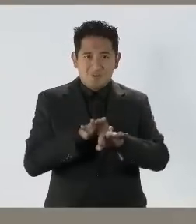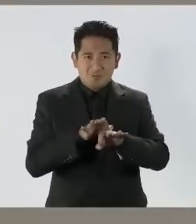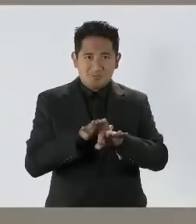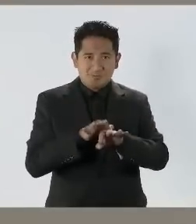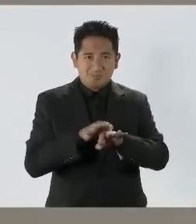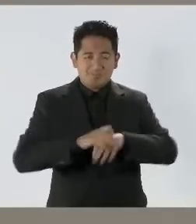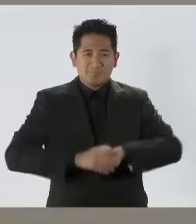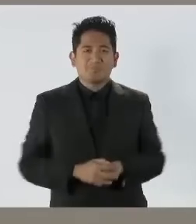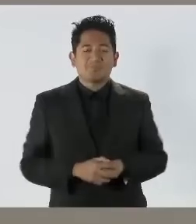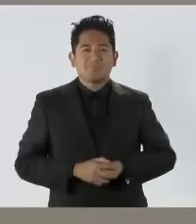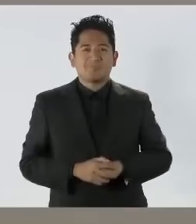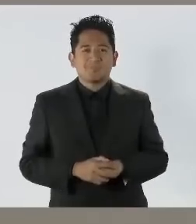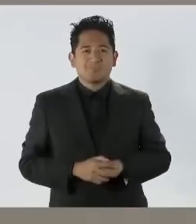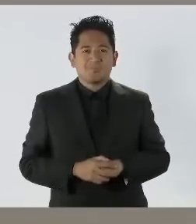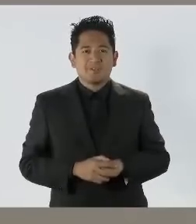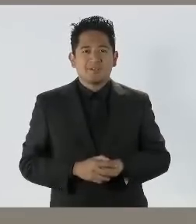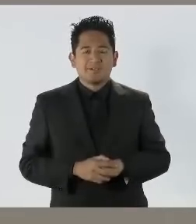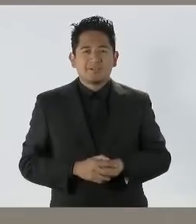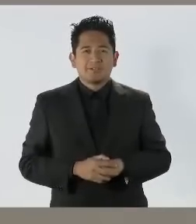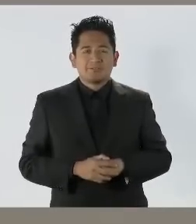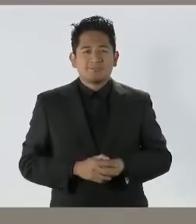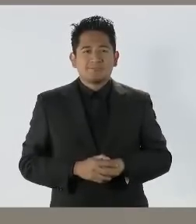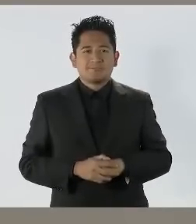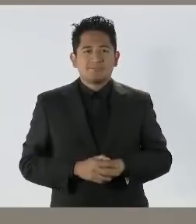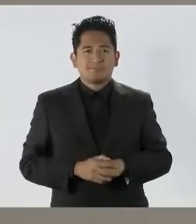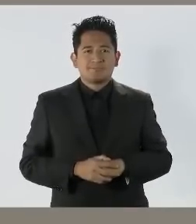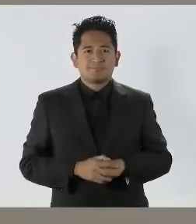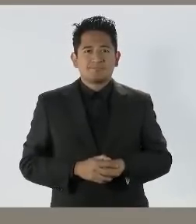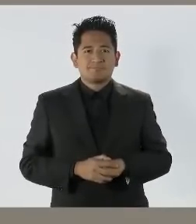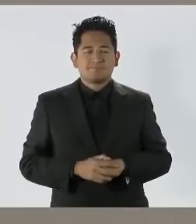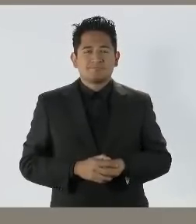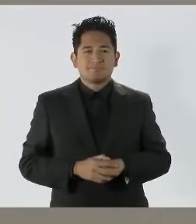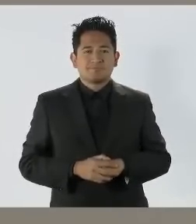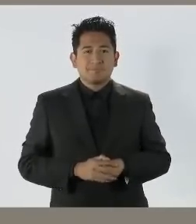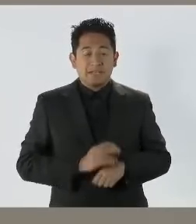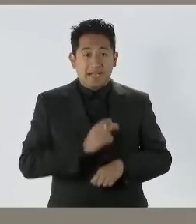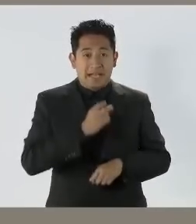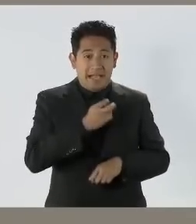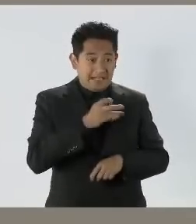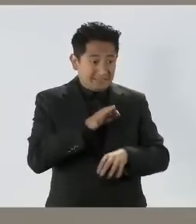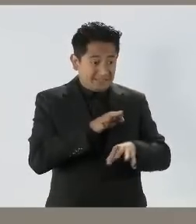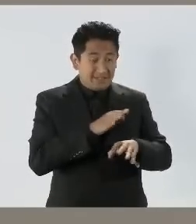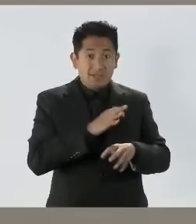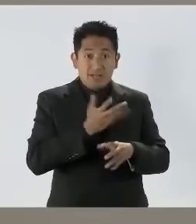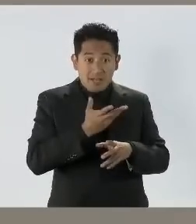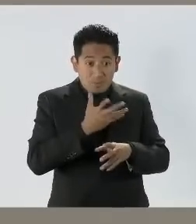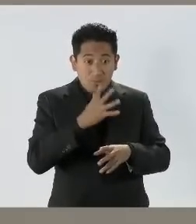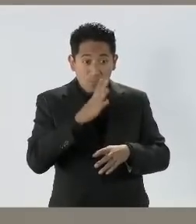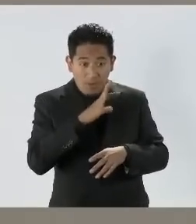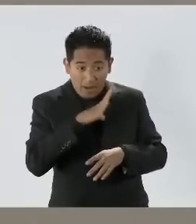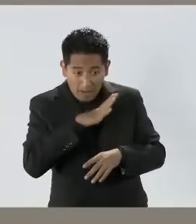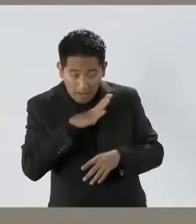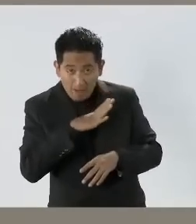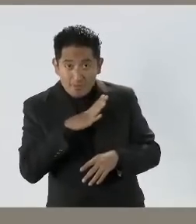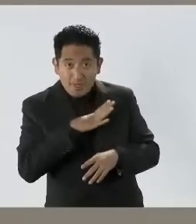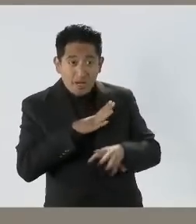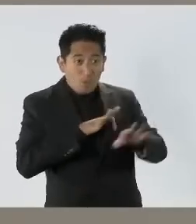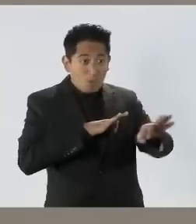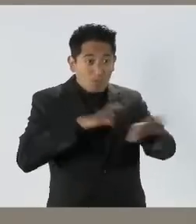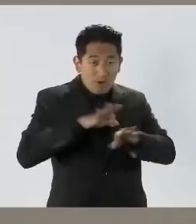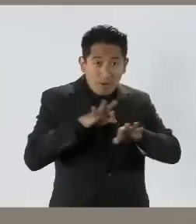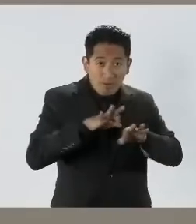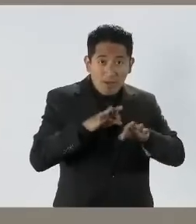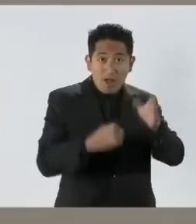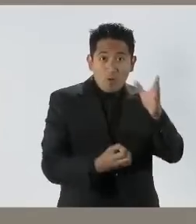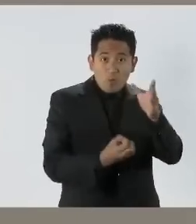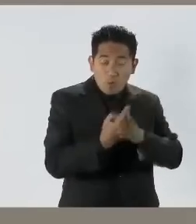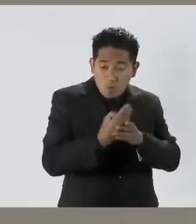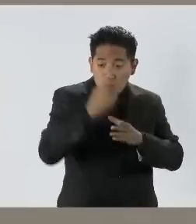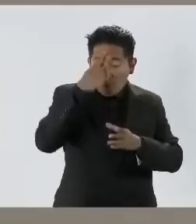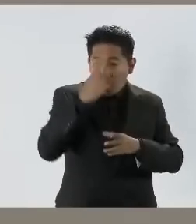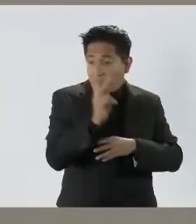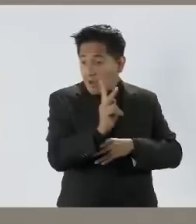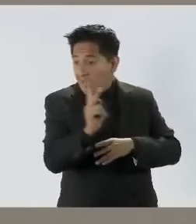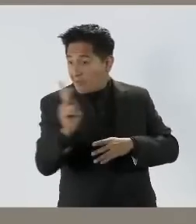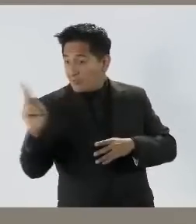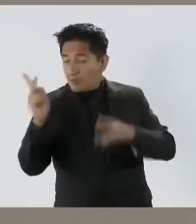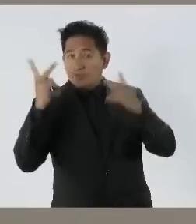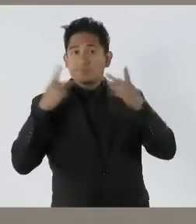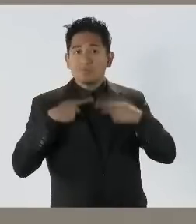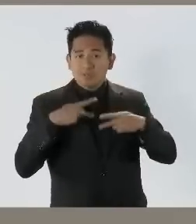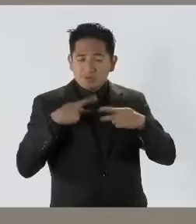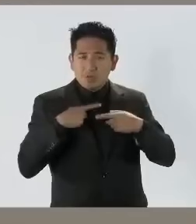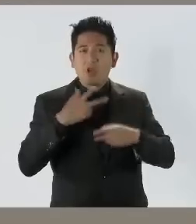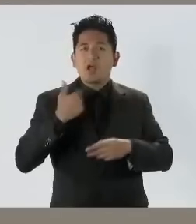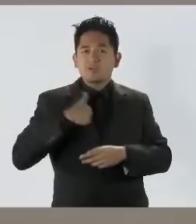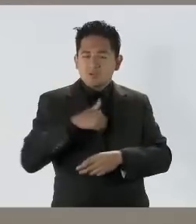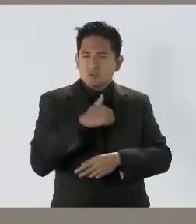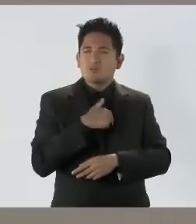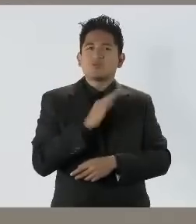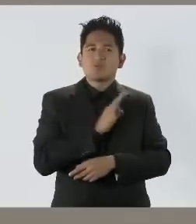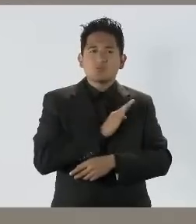ningún programa Social es decir garantizando un empleo a la población avanzamos a la prosperidad